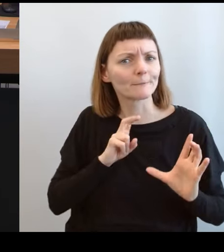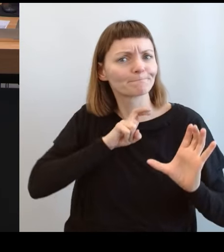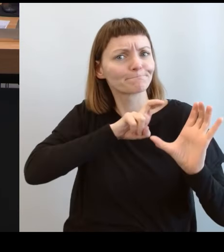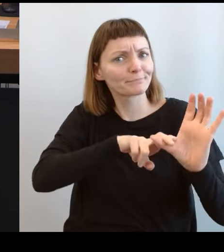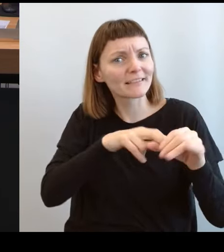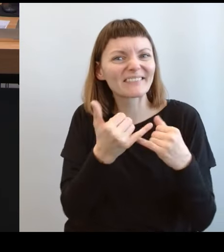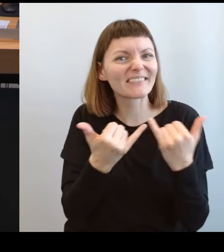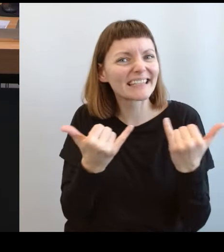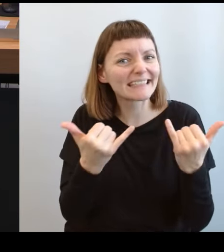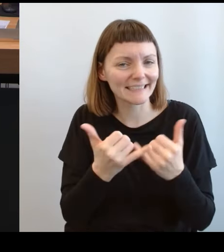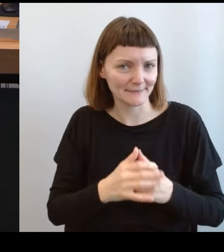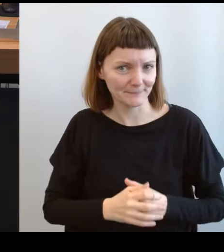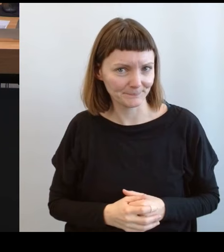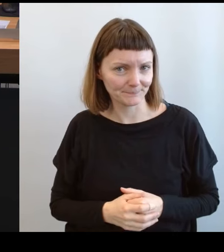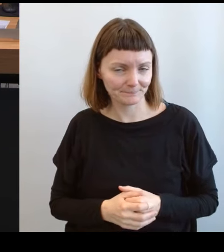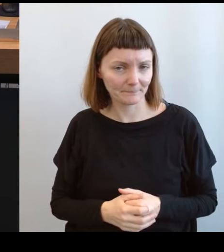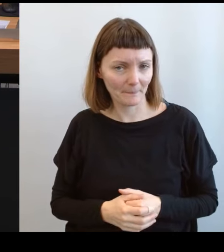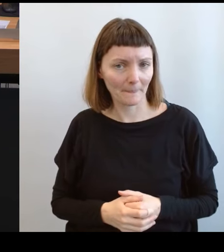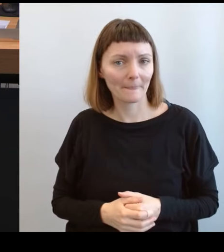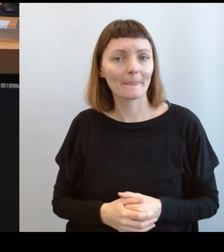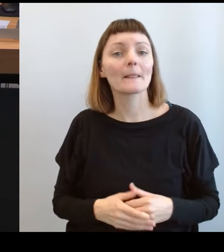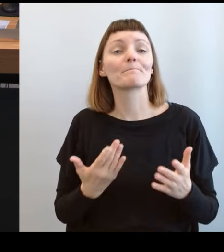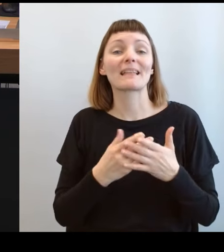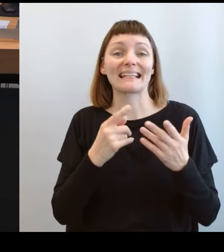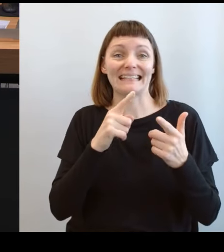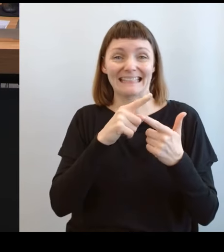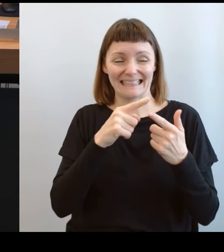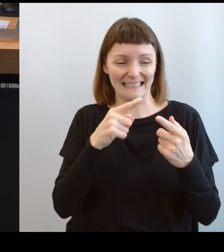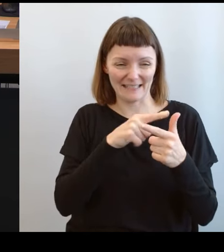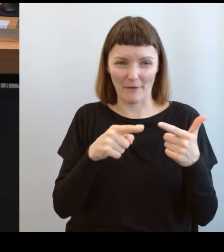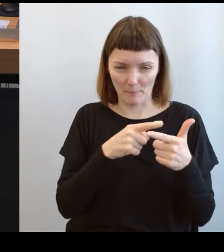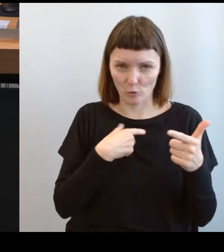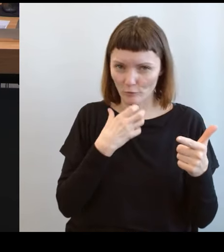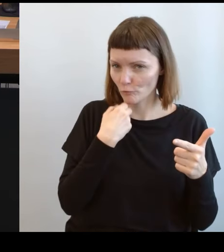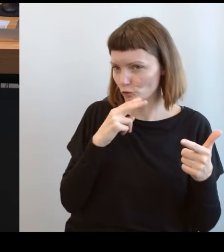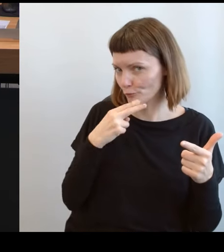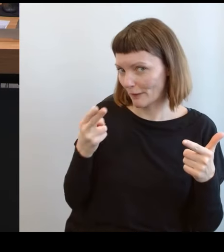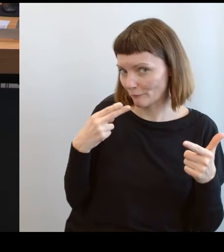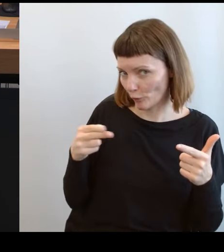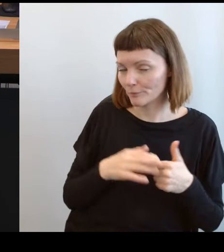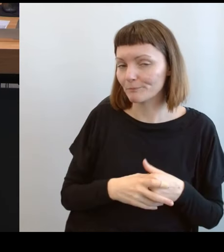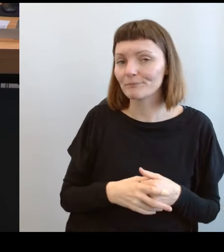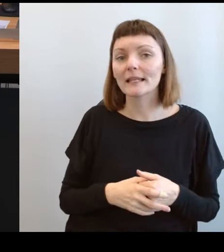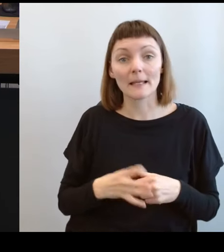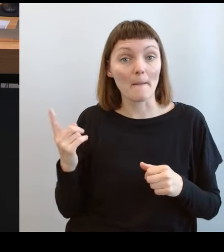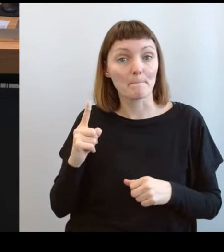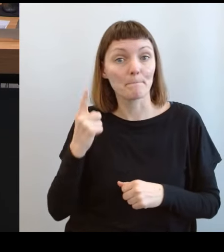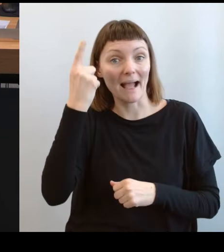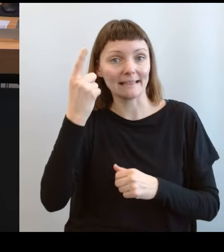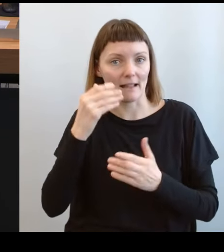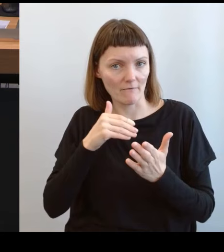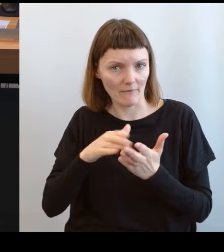Das ist einerseits, dass wir Meisterfortbildung auch besser ermöglichen, dass wir da unterstützen und dass wir zweitens in dem Bereich